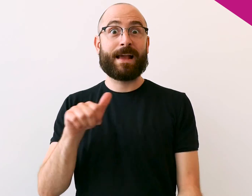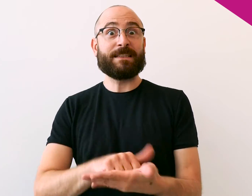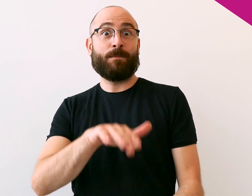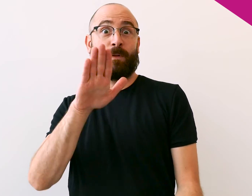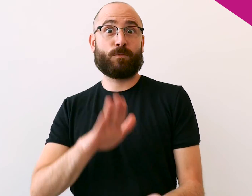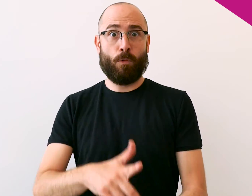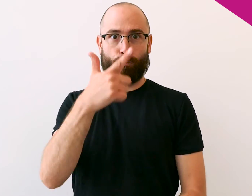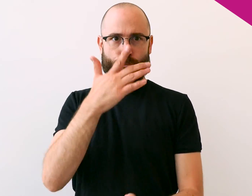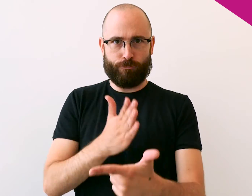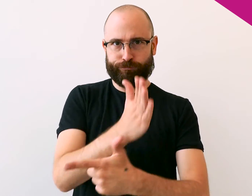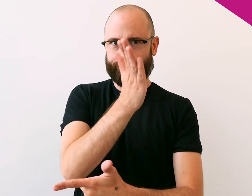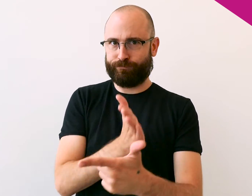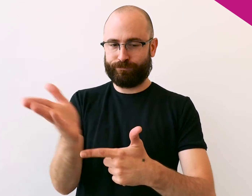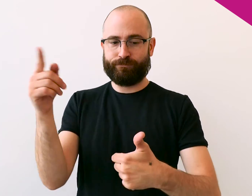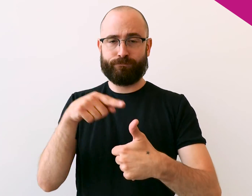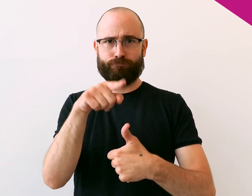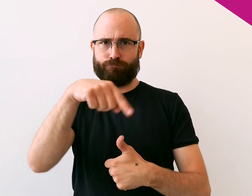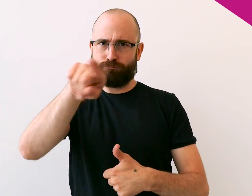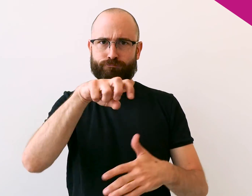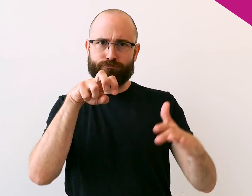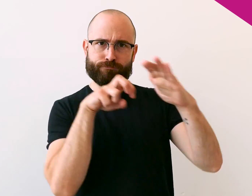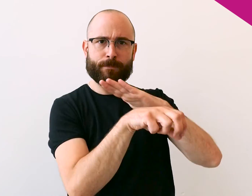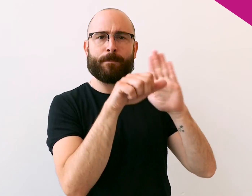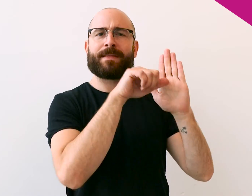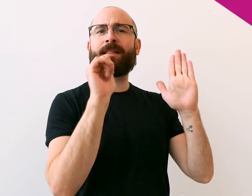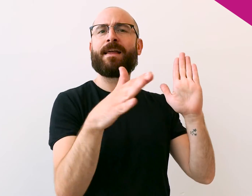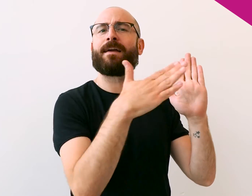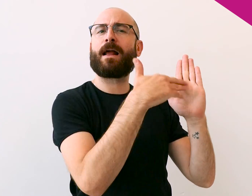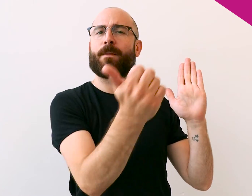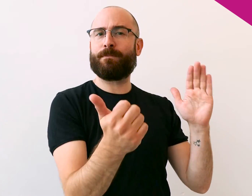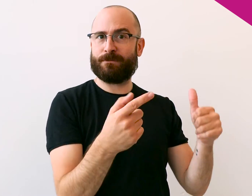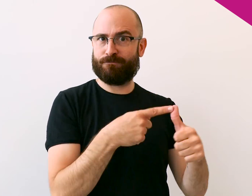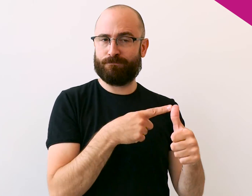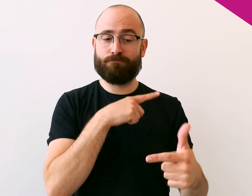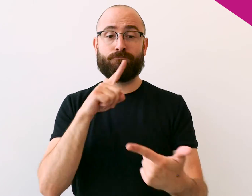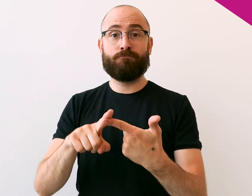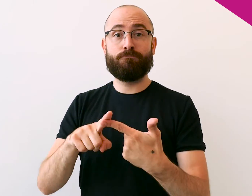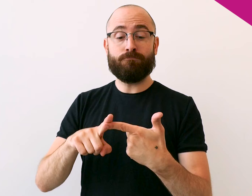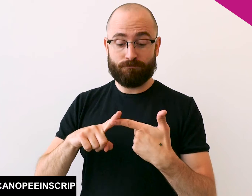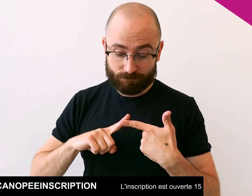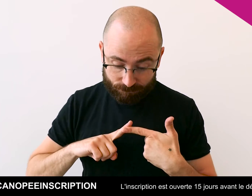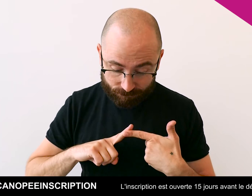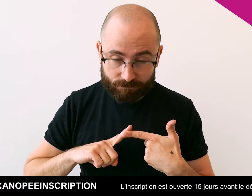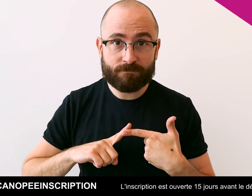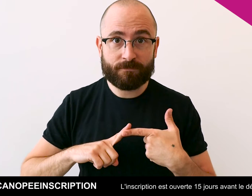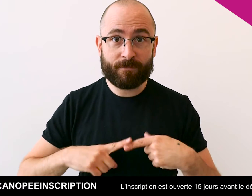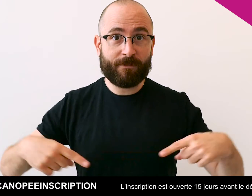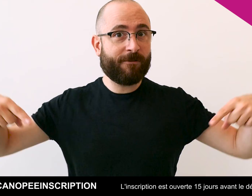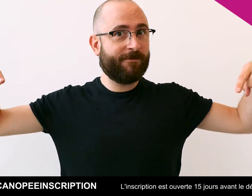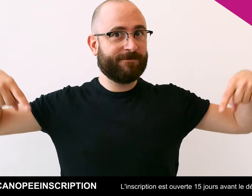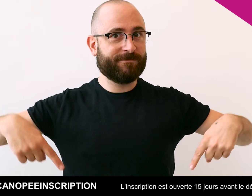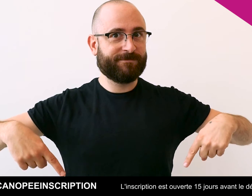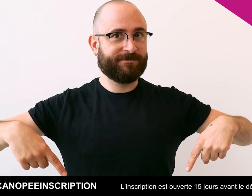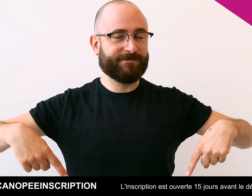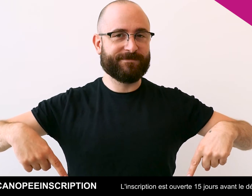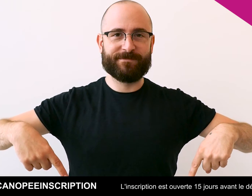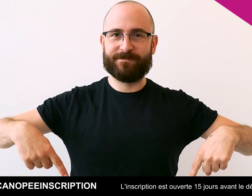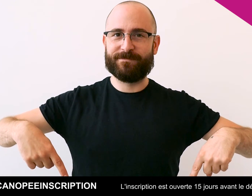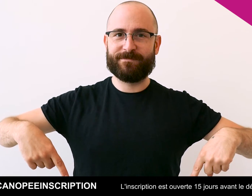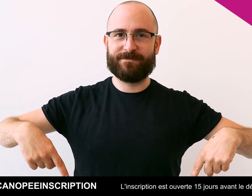2 possibilités pour s'inscrire : en se rendant à la médiathèque ou en allant sur ce lien ci dessous !